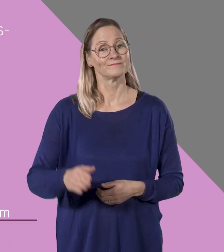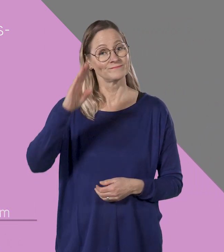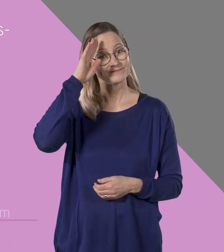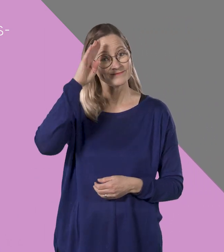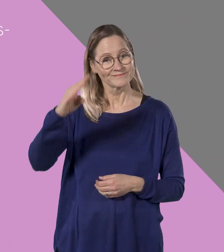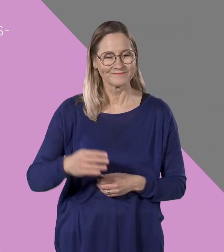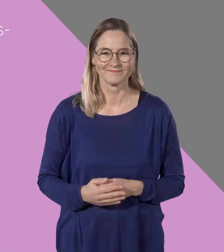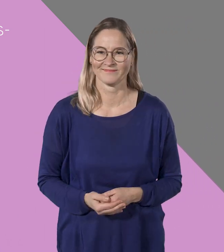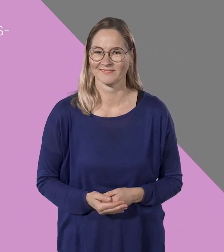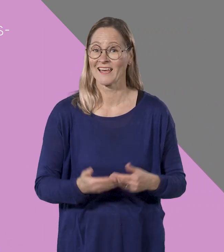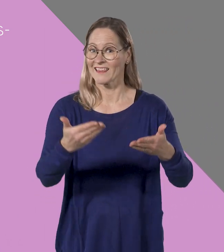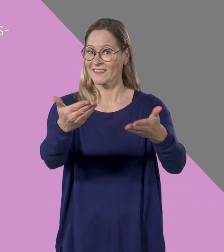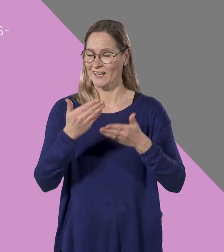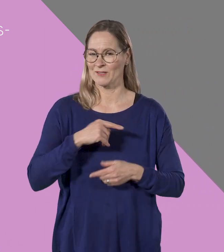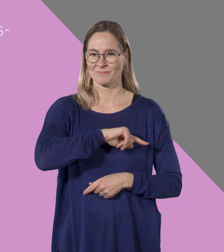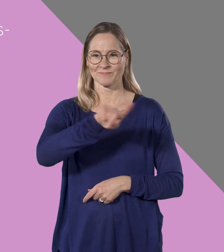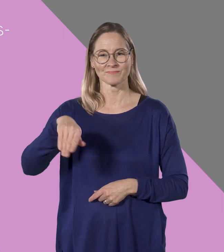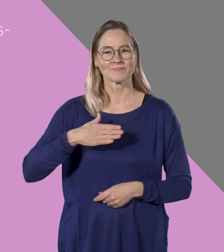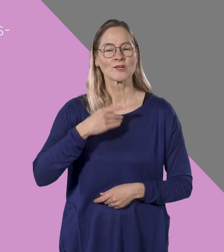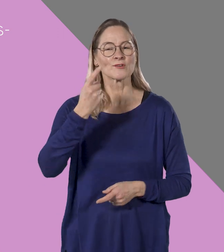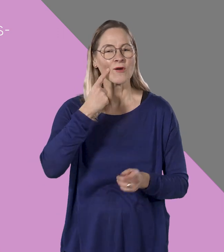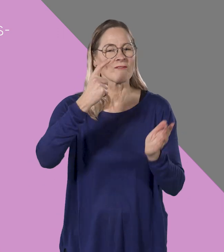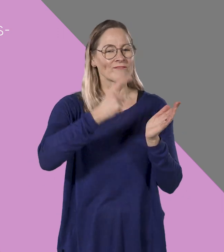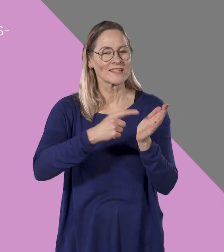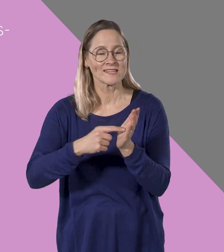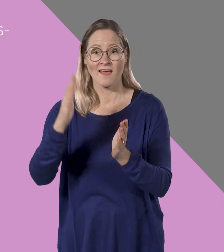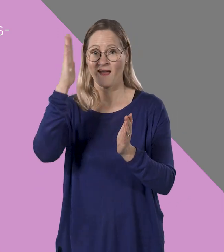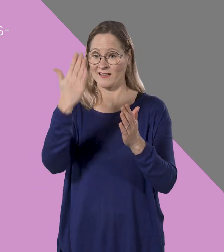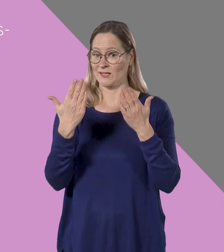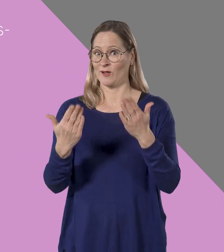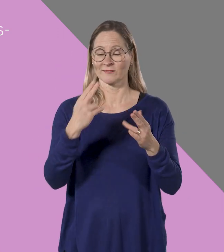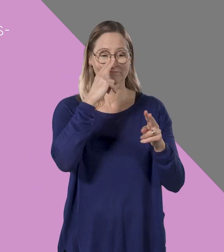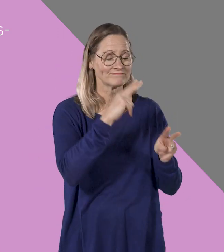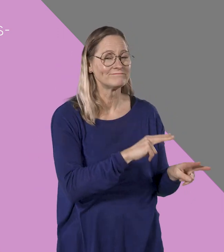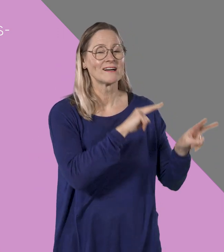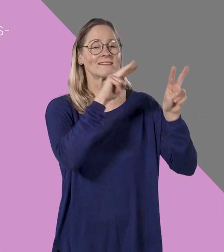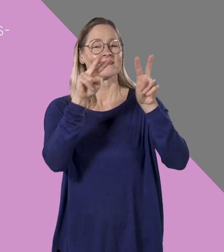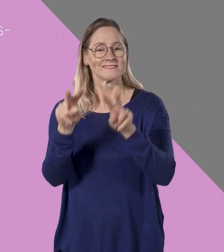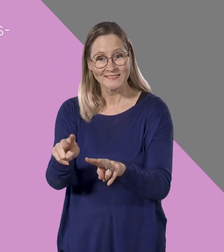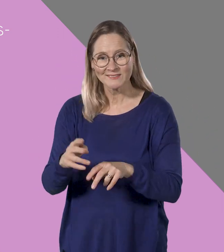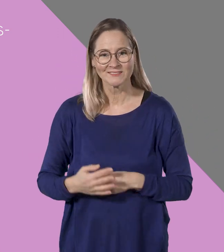Hei! Tervetuloa jokaviikkoisen ajankohtaiskatsauksemme pariin!